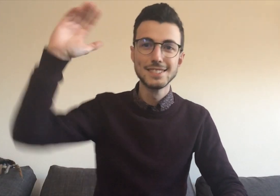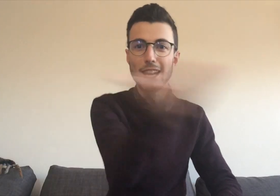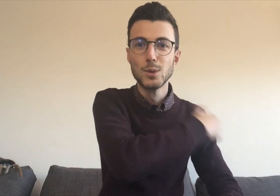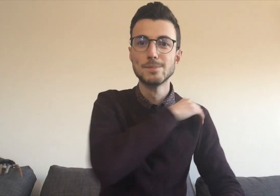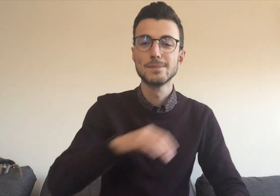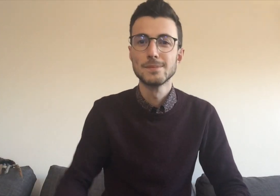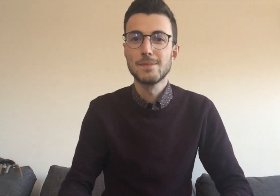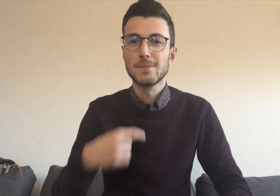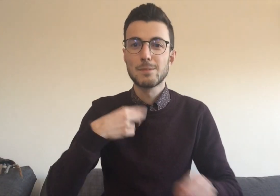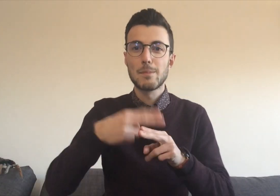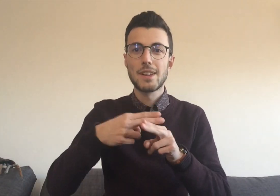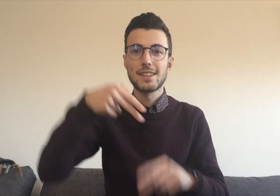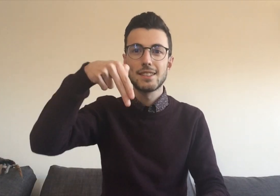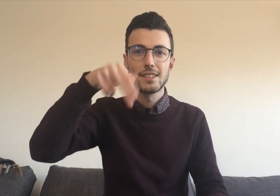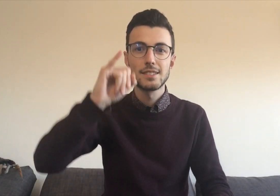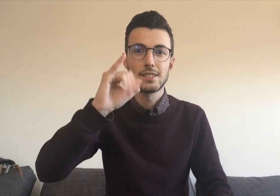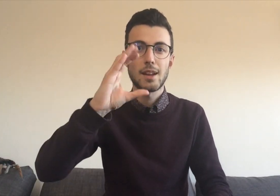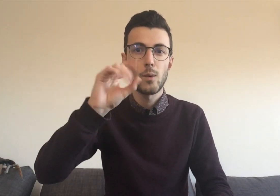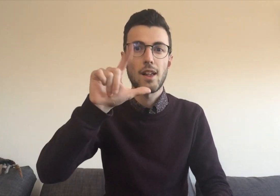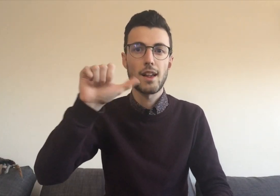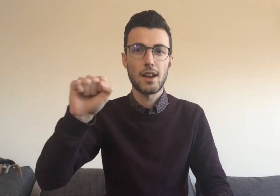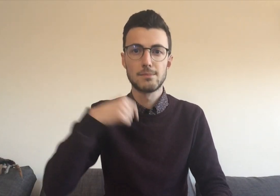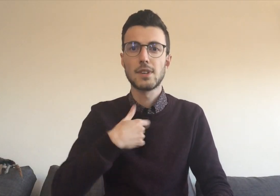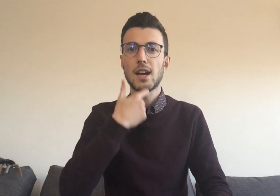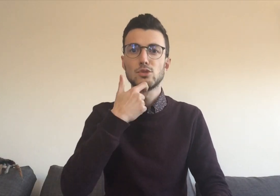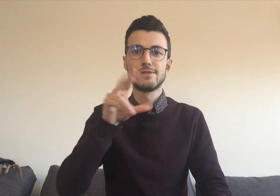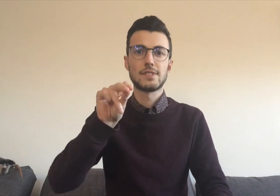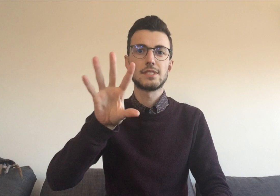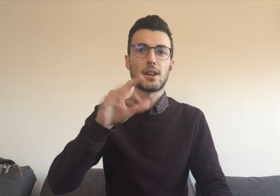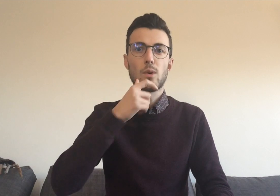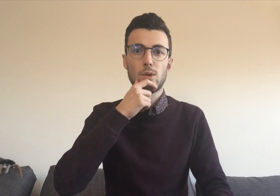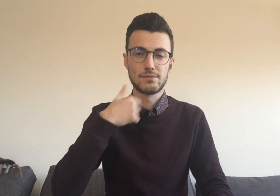Salut à tous! Je m’appelle Nicolas j’ai 25 ans